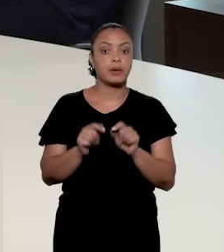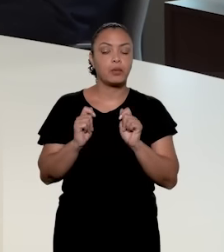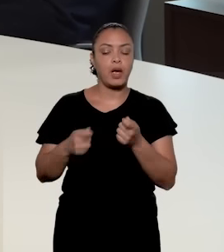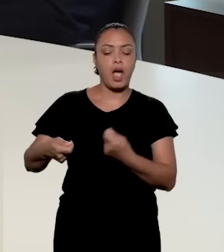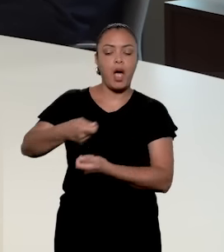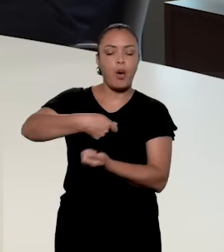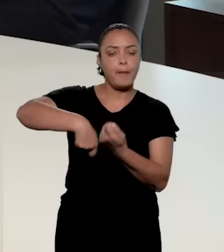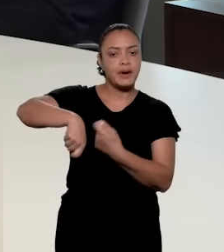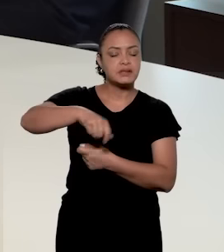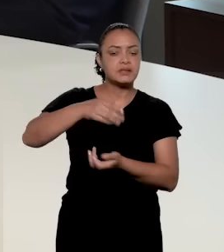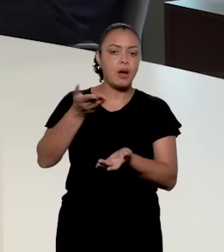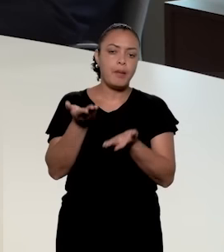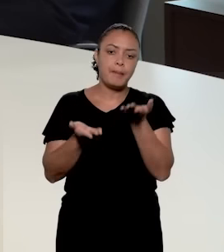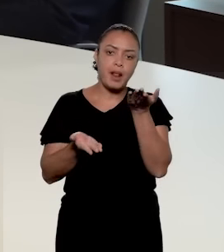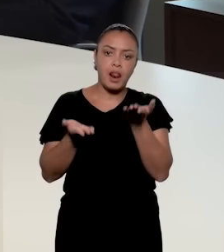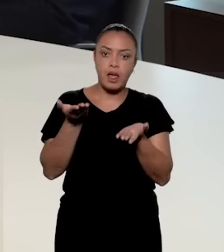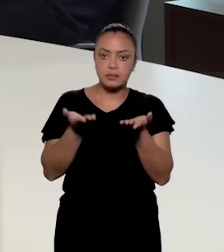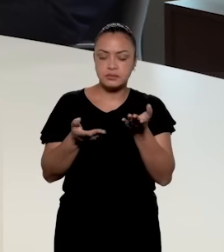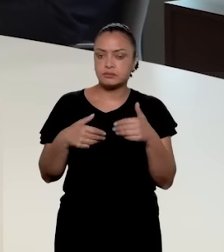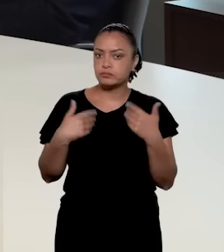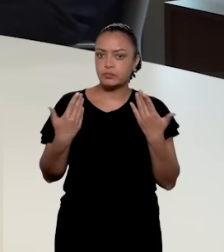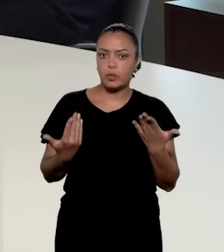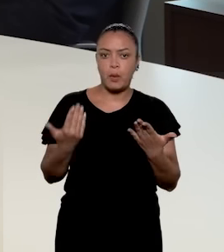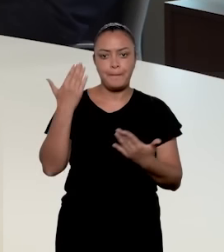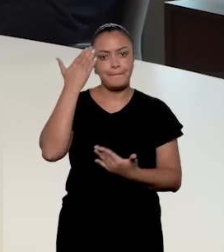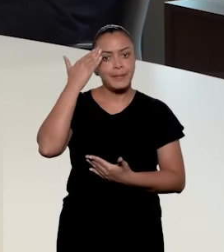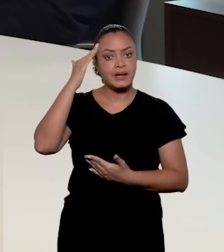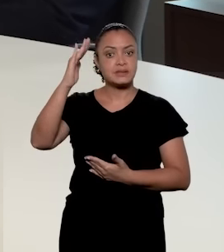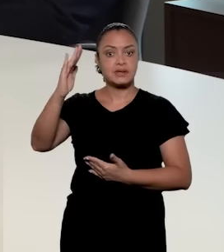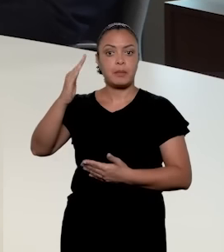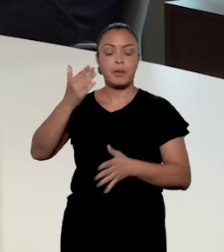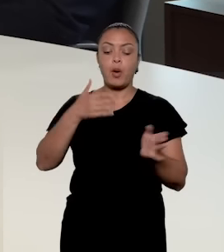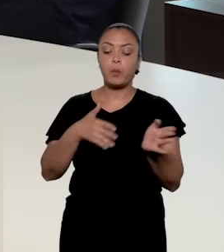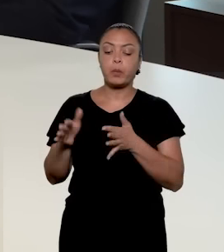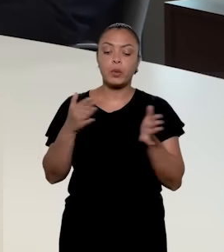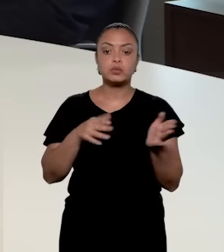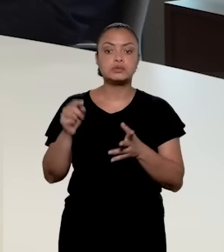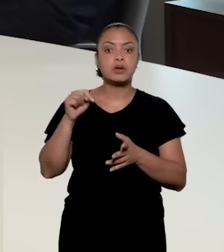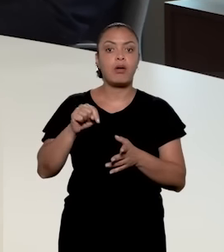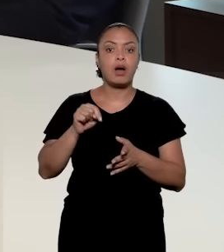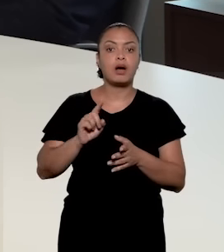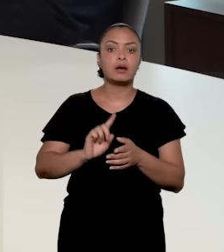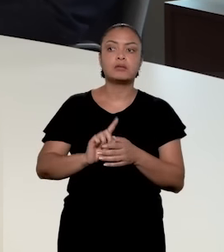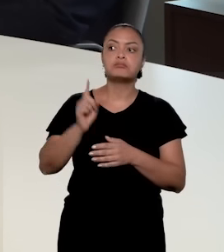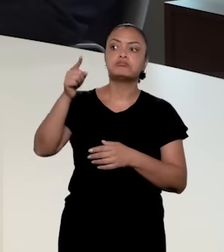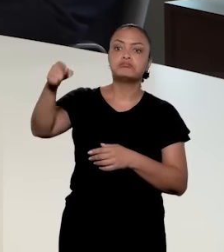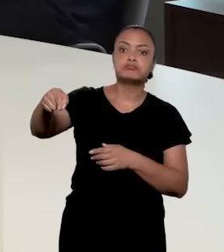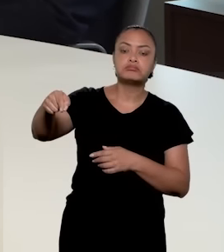também sobre a balança comercial, quais são os principais destinos da nossa produção?